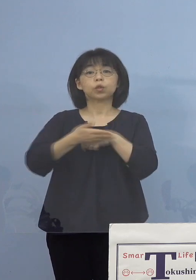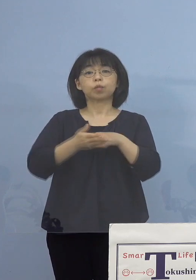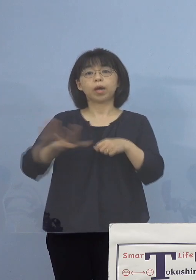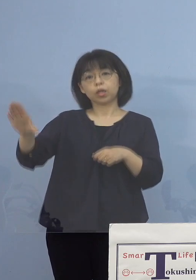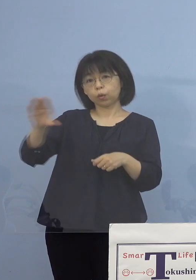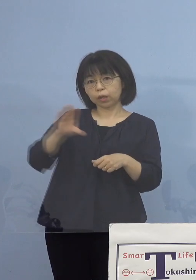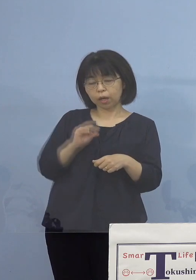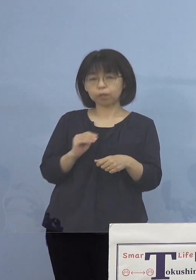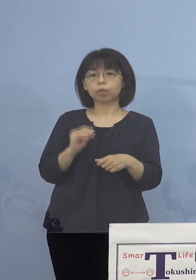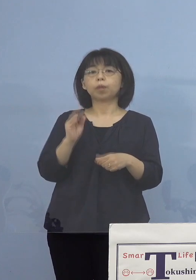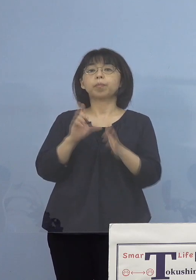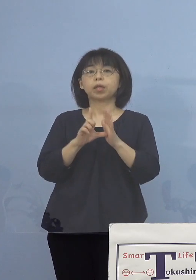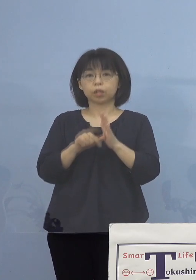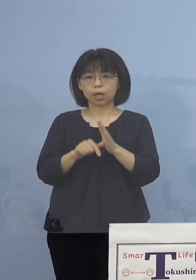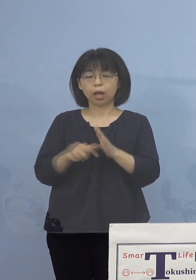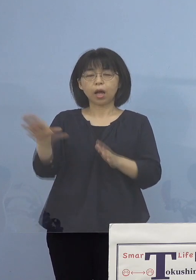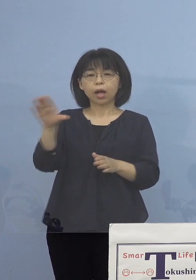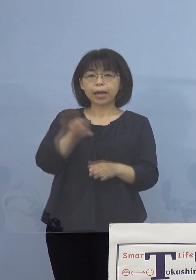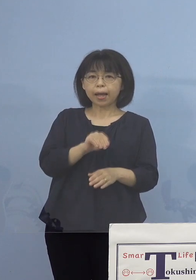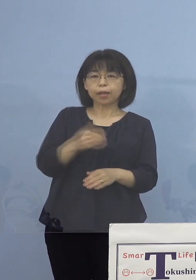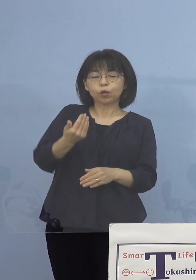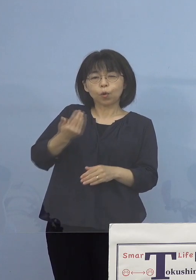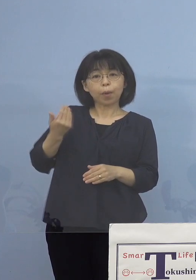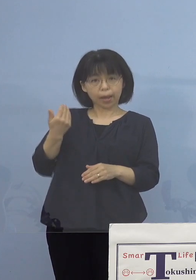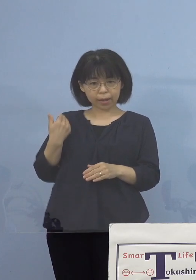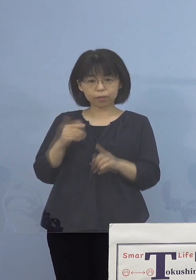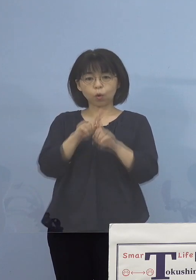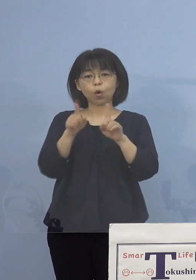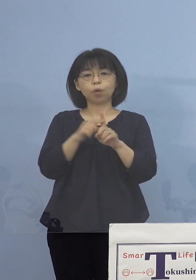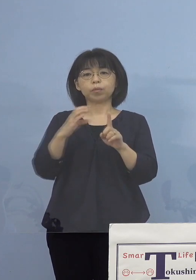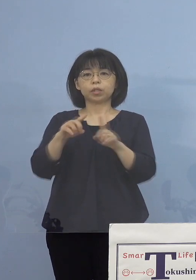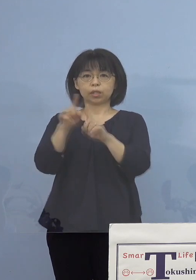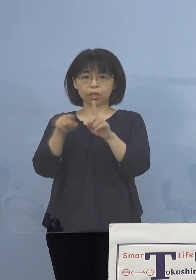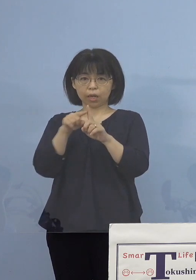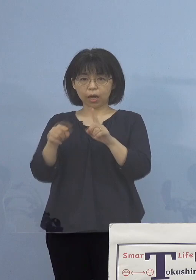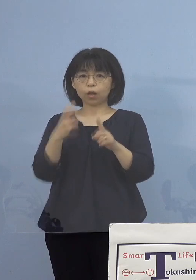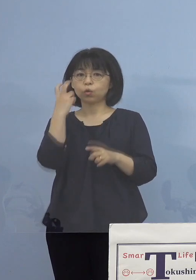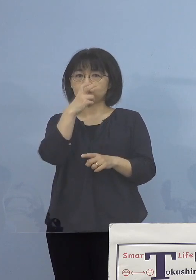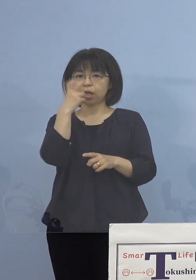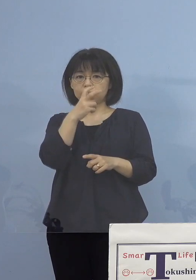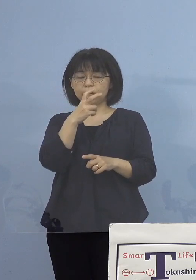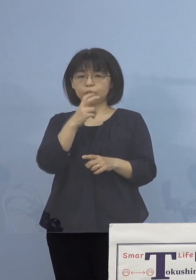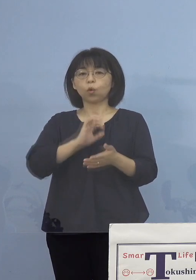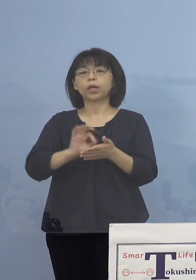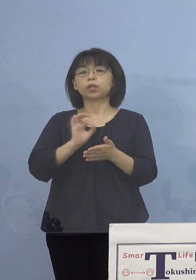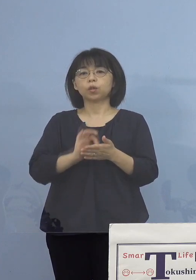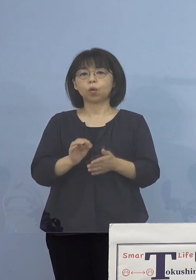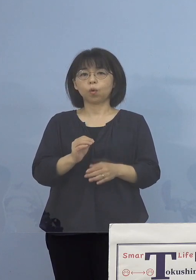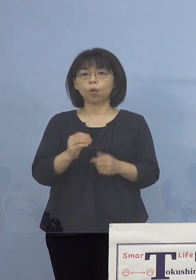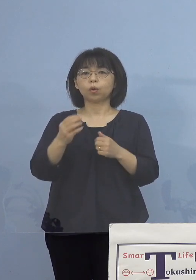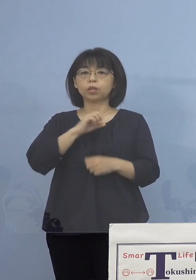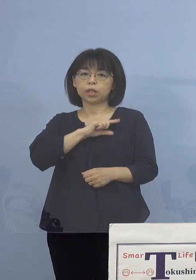県の帰省前PCR検査の受検支援制度の活用を 積極的によろしくお願いいたします